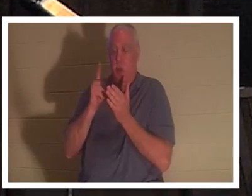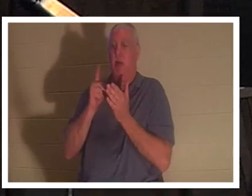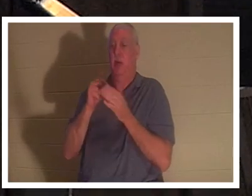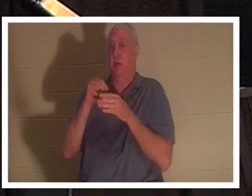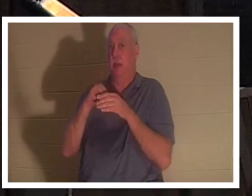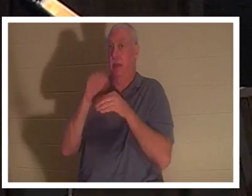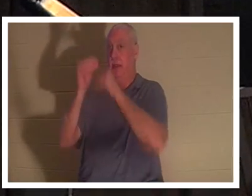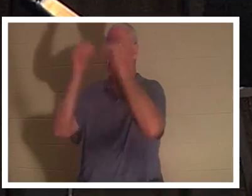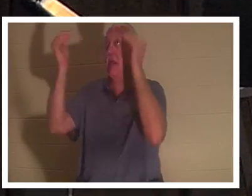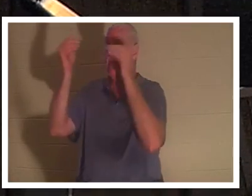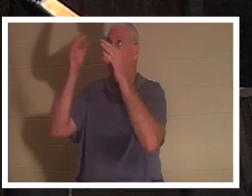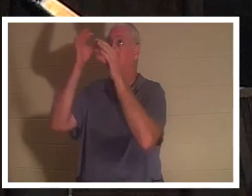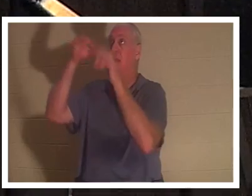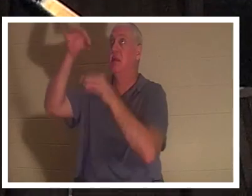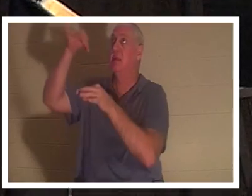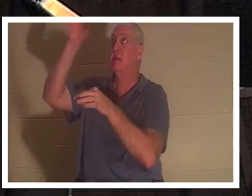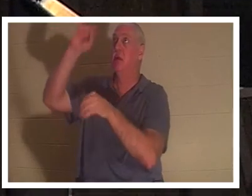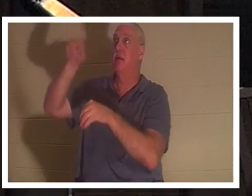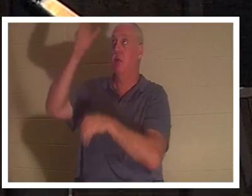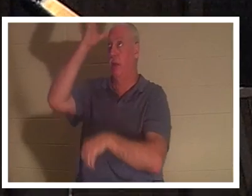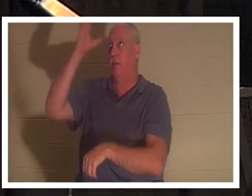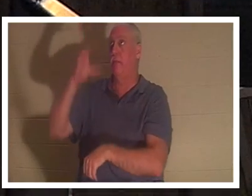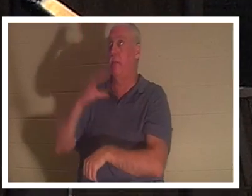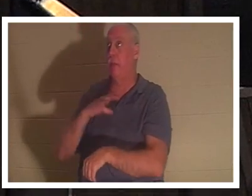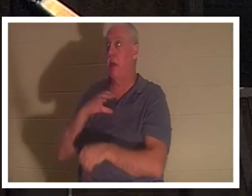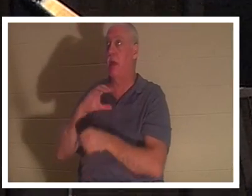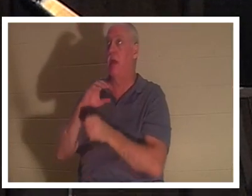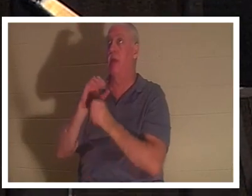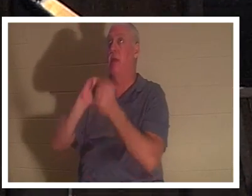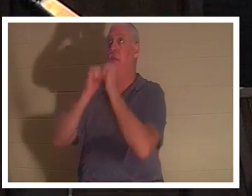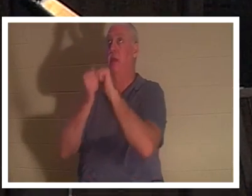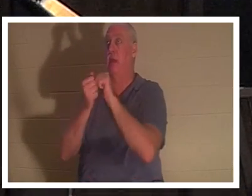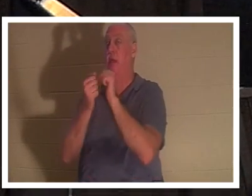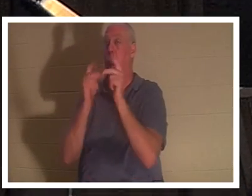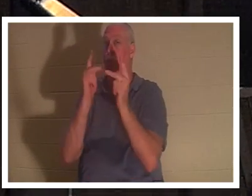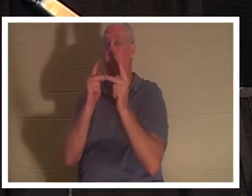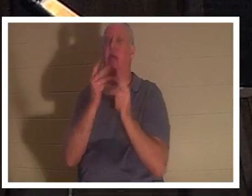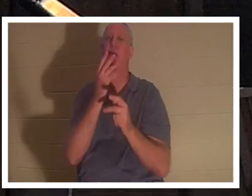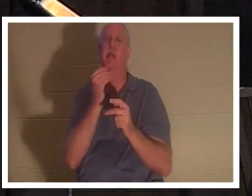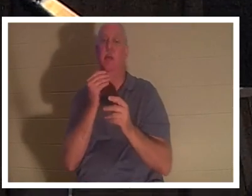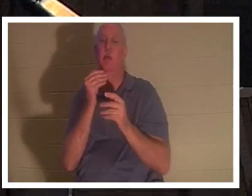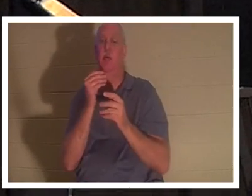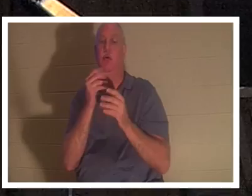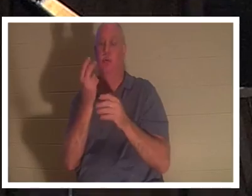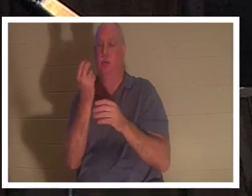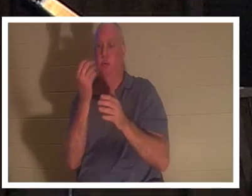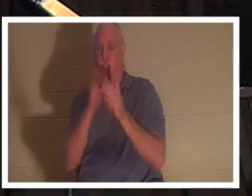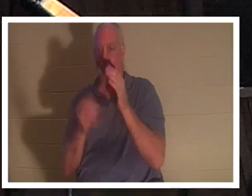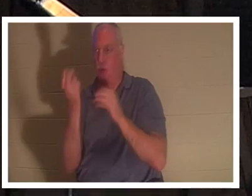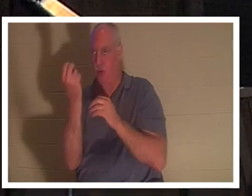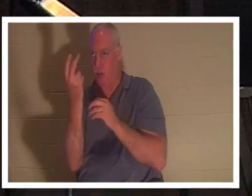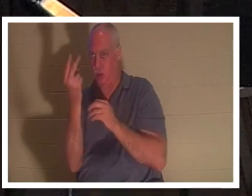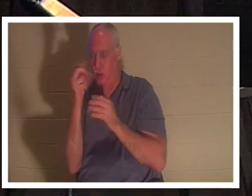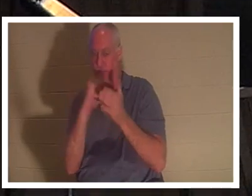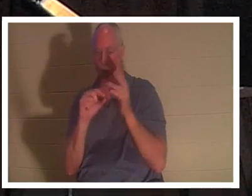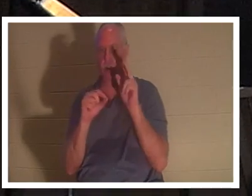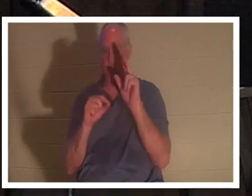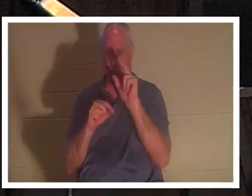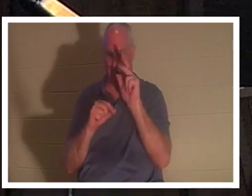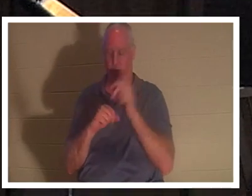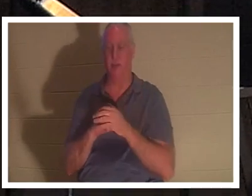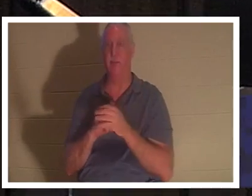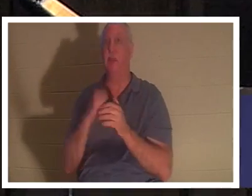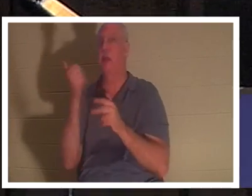праведников достигли совершенства», Евреям 12:23. И в другом месте, что, когда Христос вернется,